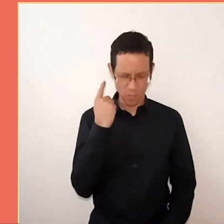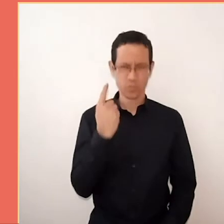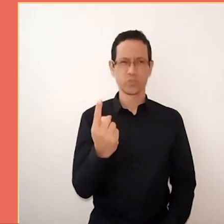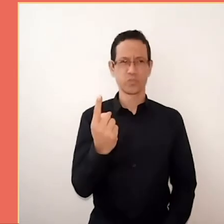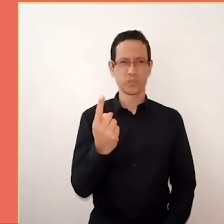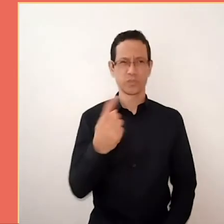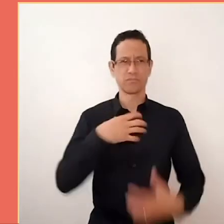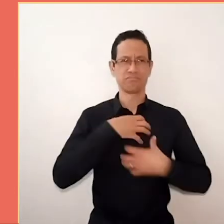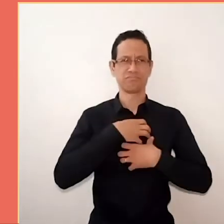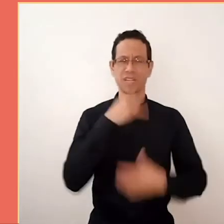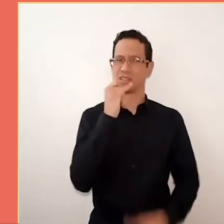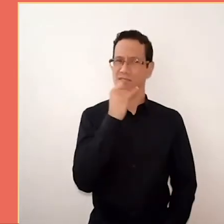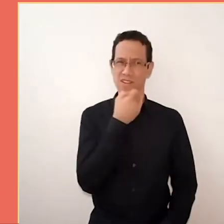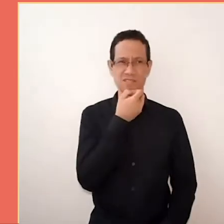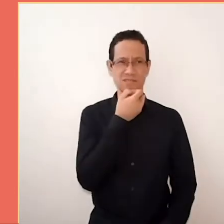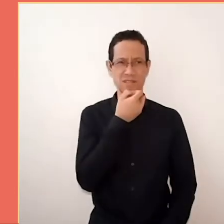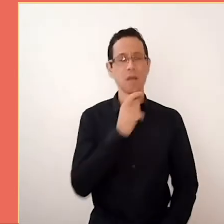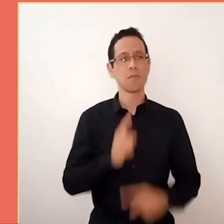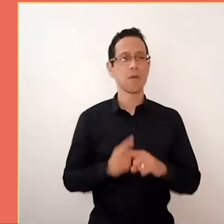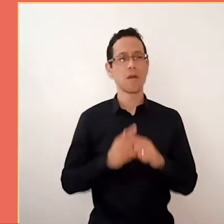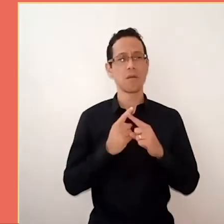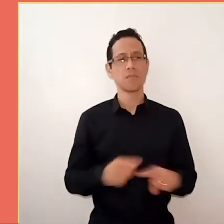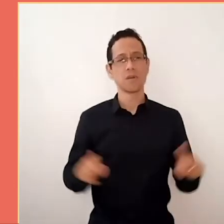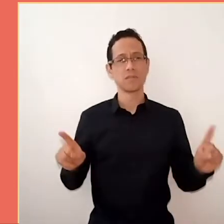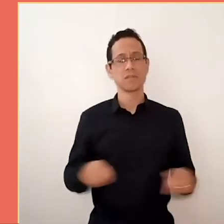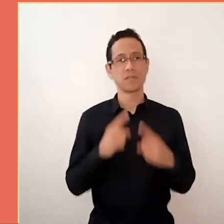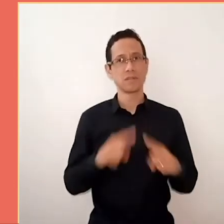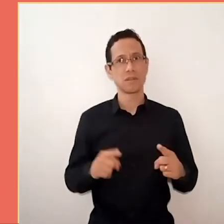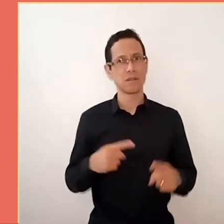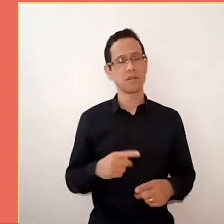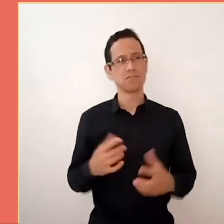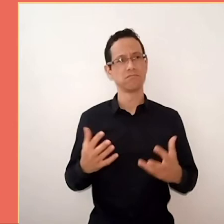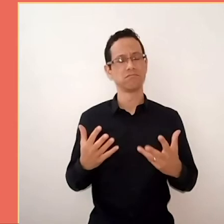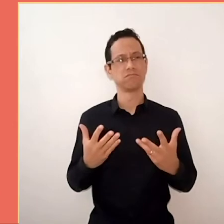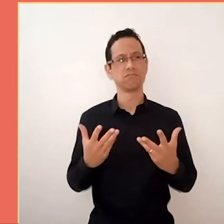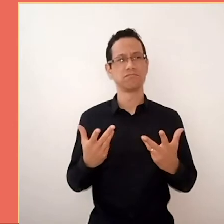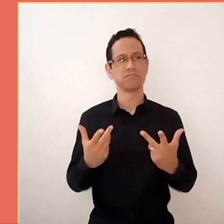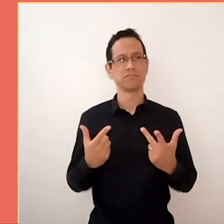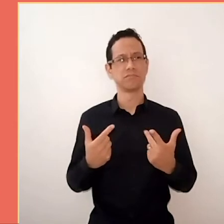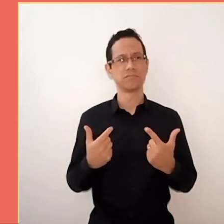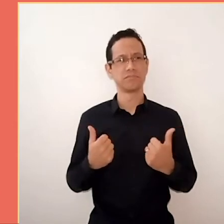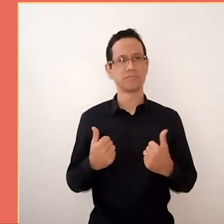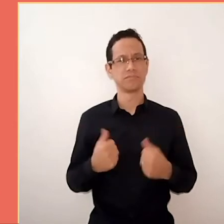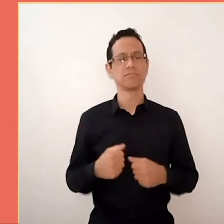A música clássica é sublime como a arte, como a pintura,